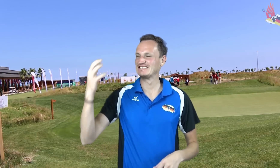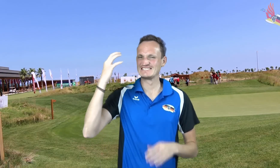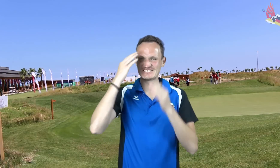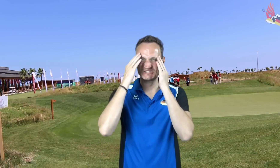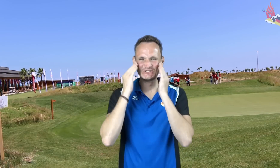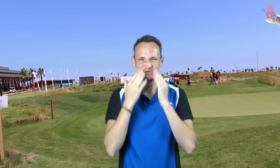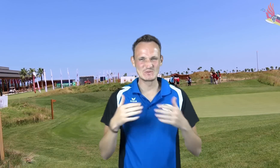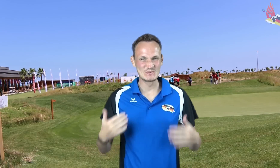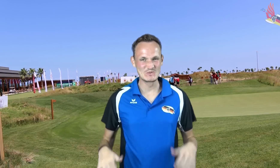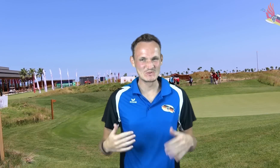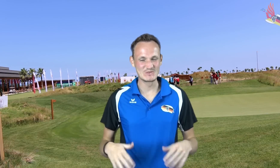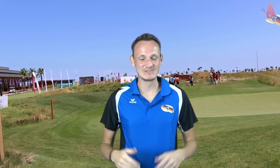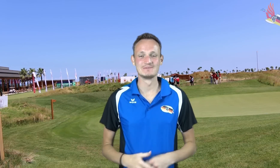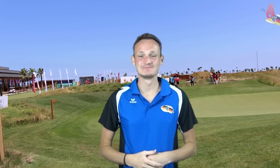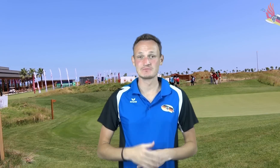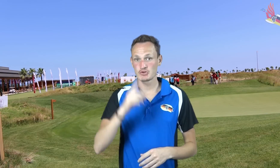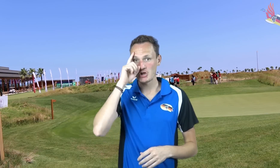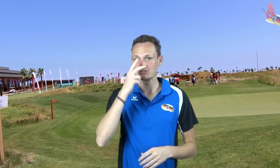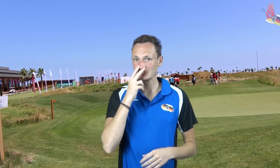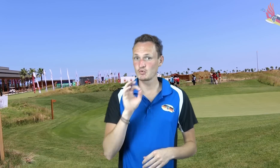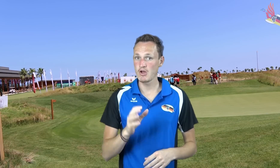Das war es heute mit dem Golfen und ich habe mir auch ganz das Gesicht verbrannt.